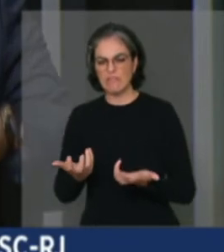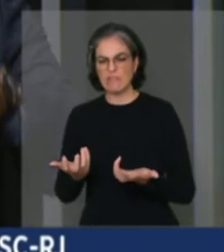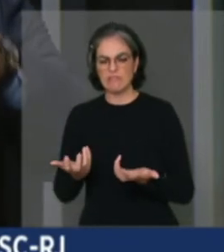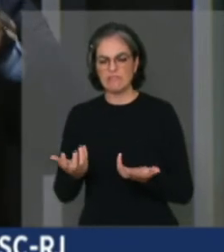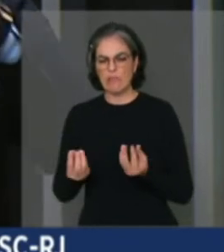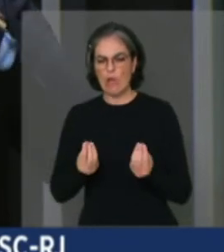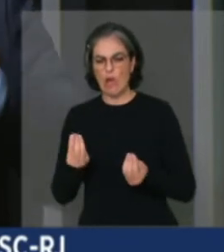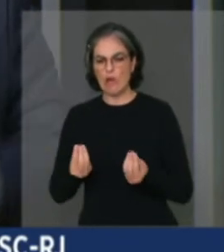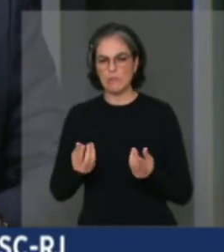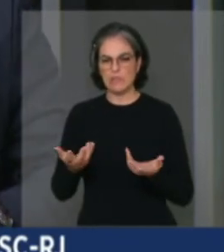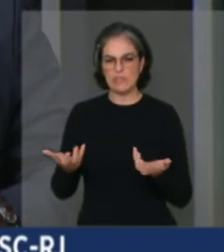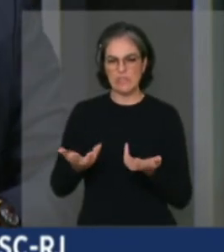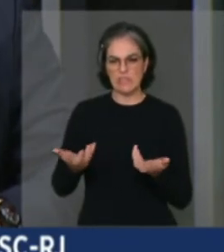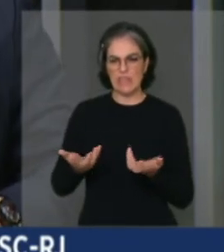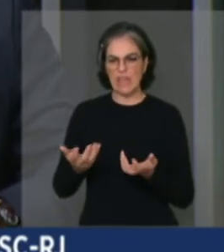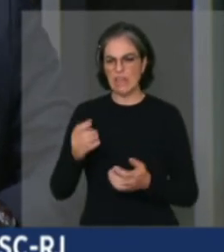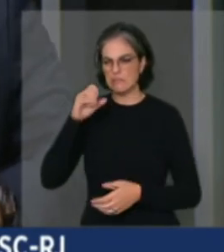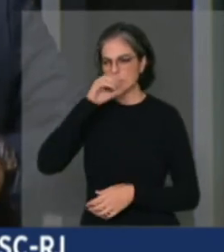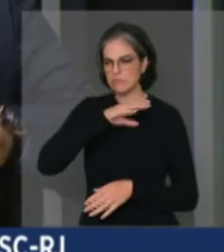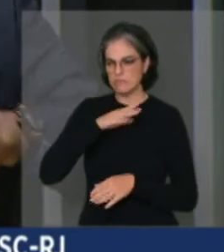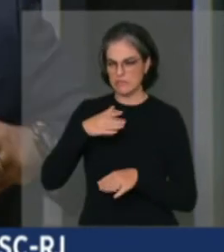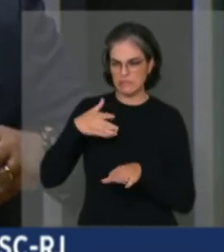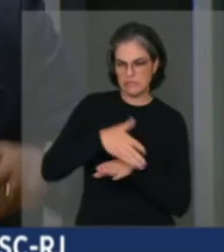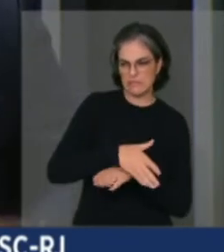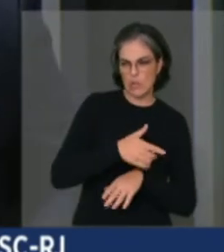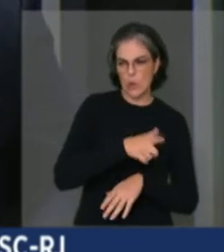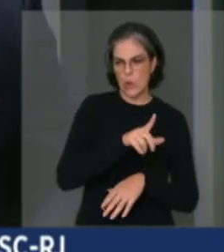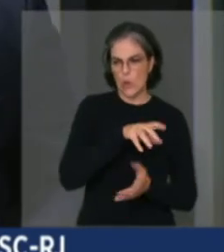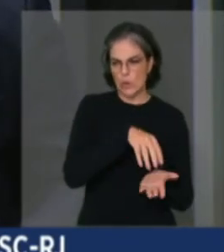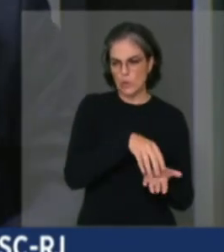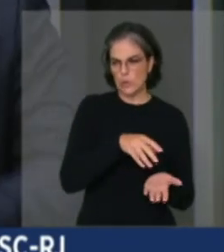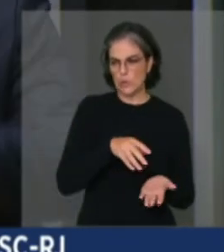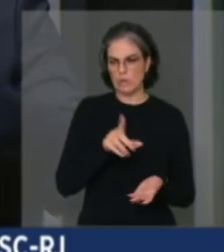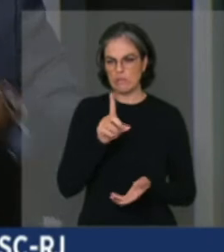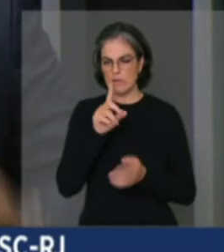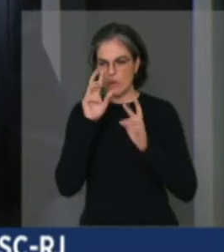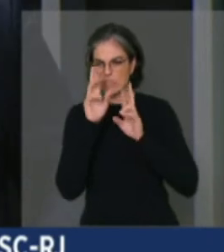PODER INTERVINDO EM OUTROS PODERES, NÃO RESPEITANDO A SEPARAÇÃO A HARMONIA QUE A